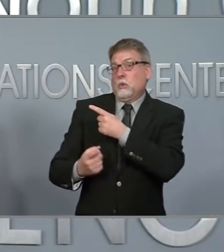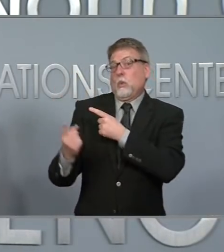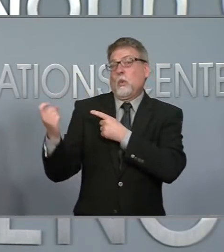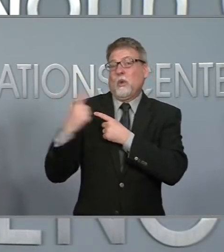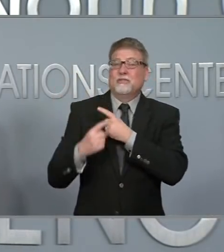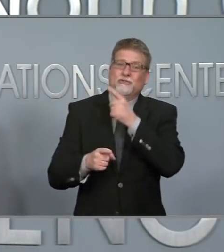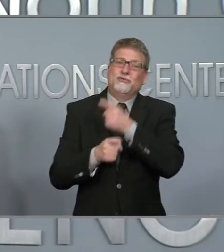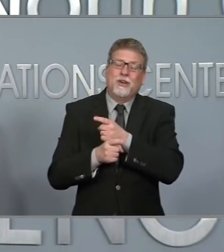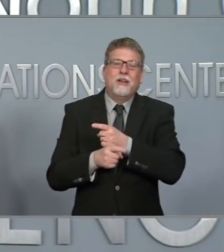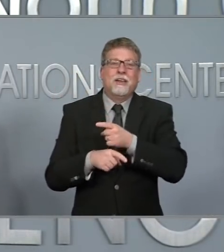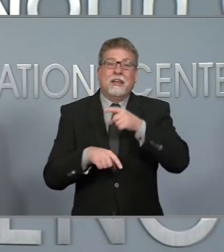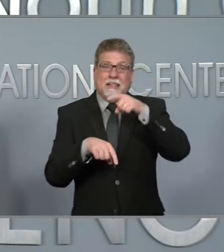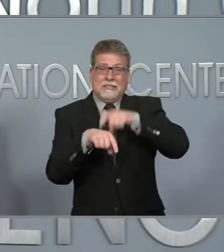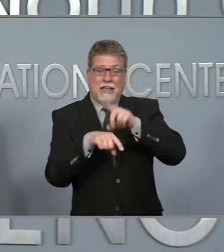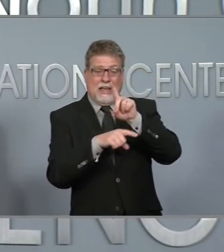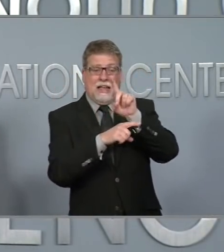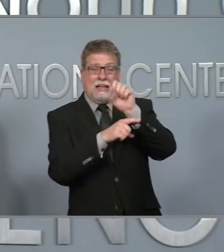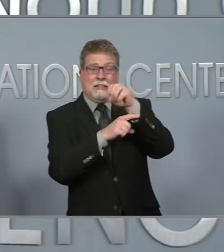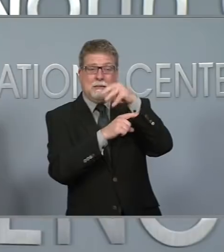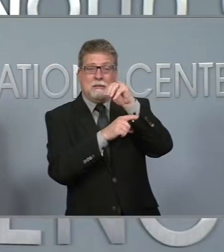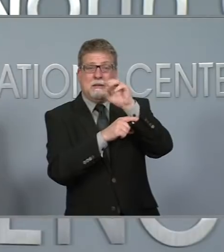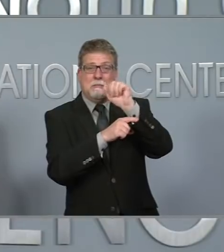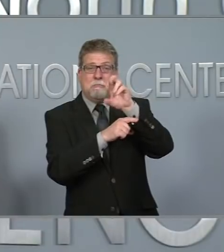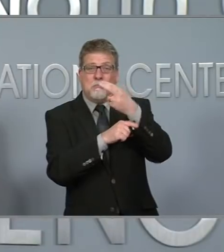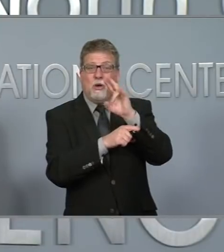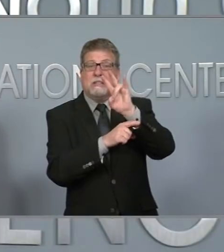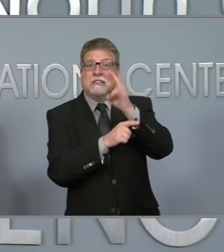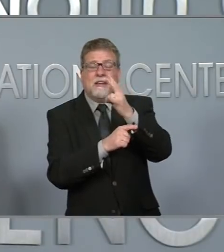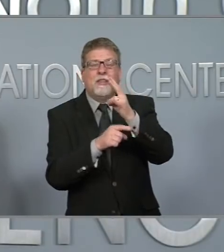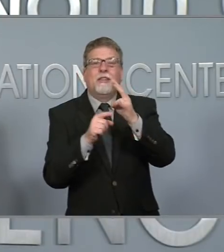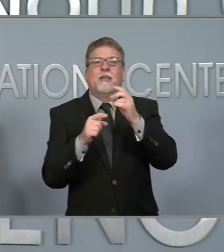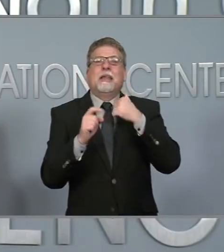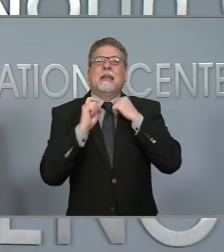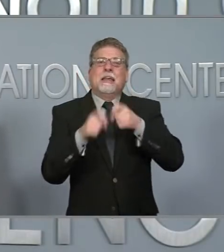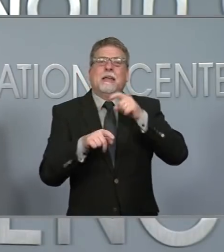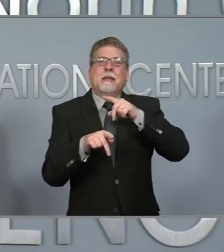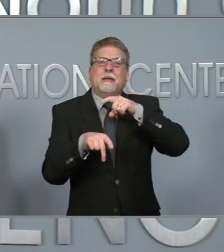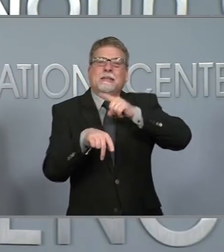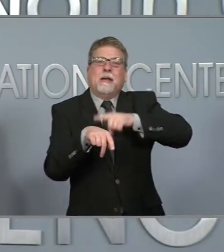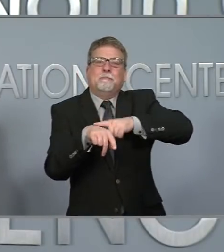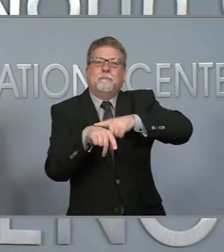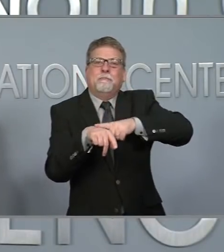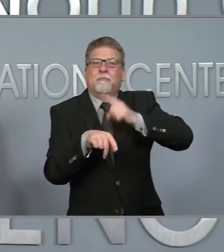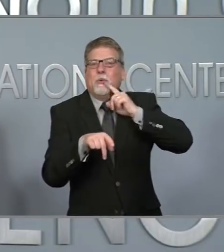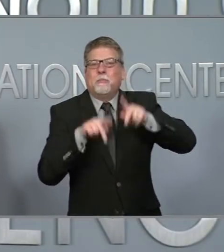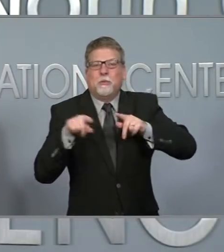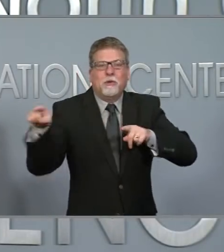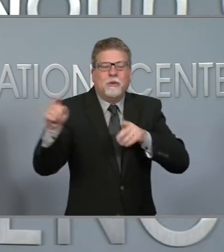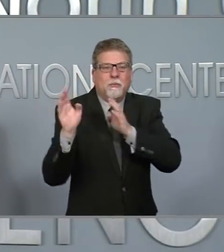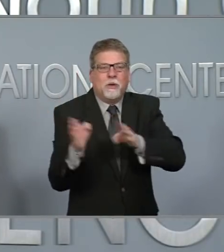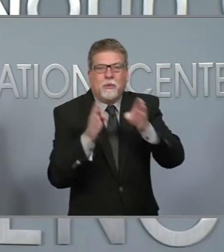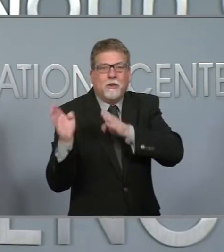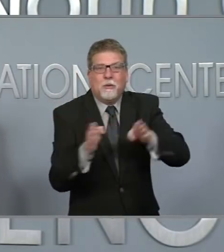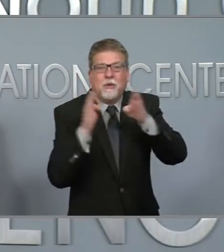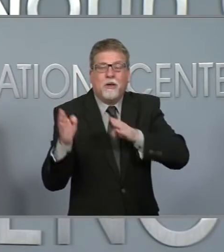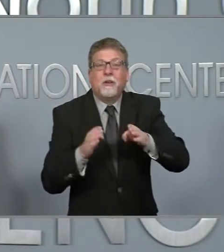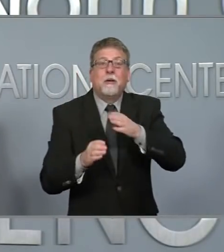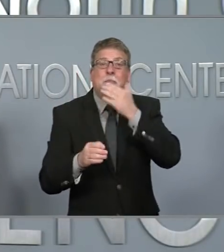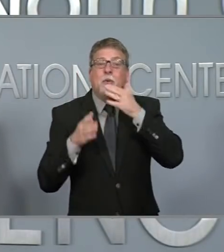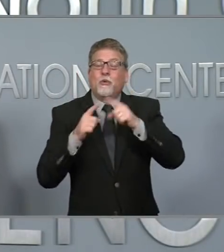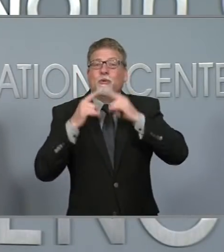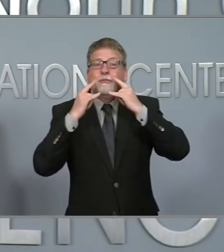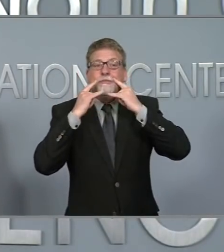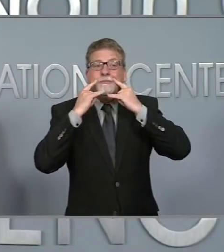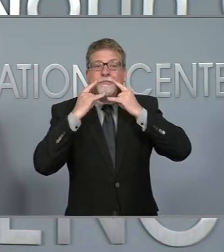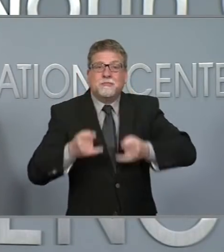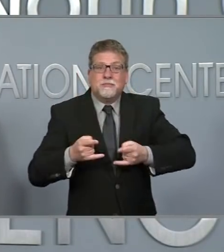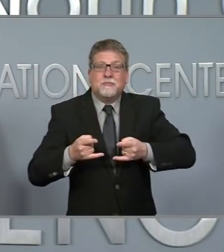habla el secretario quien son.